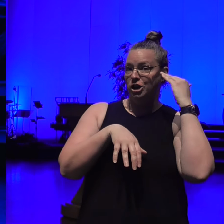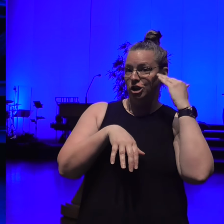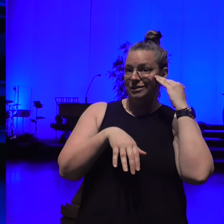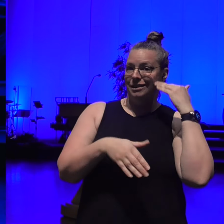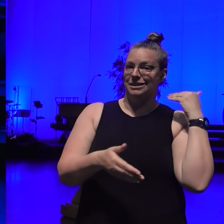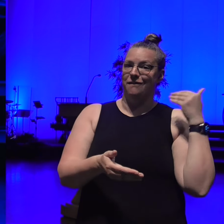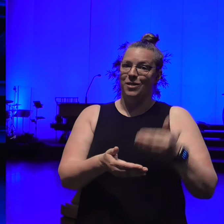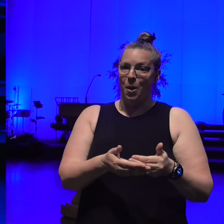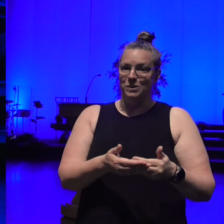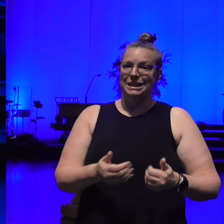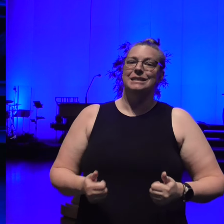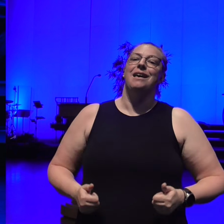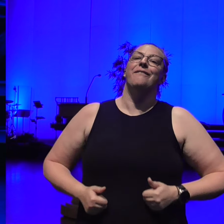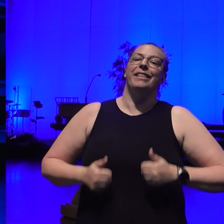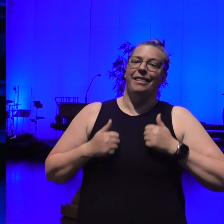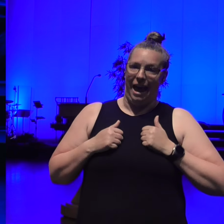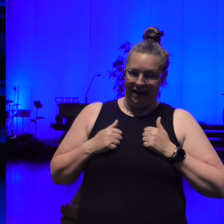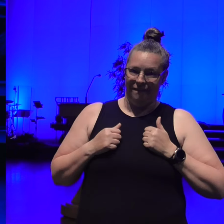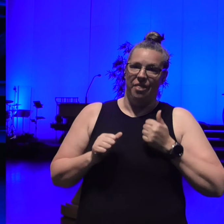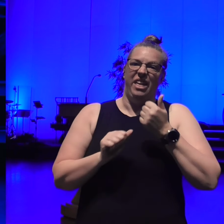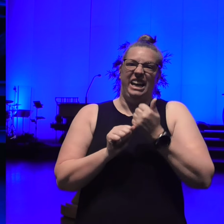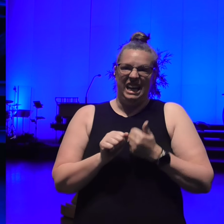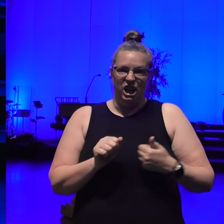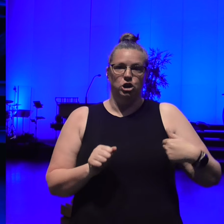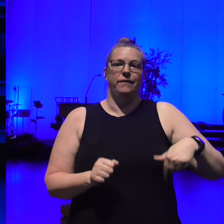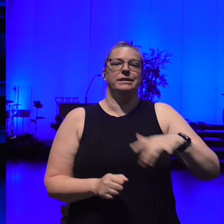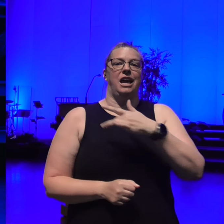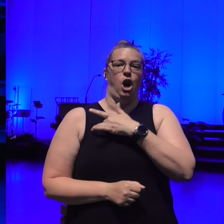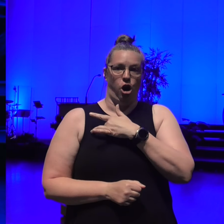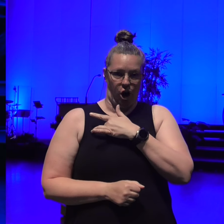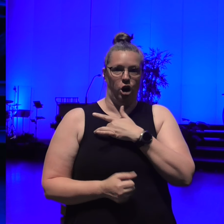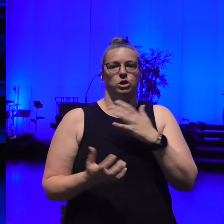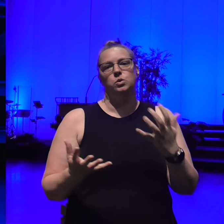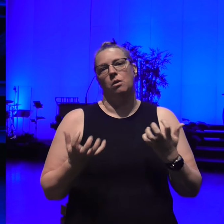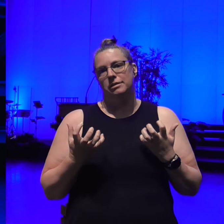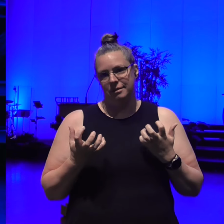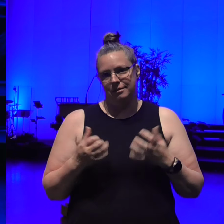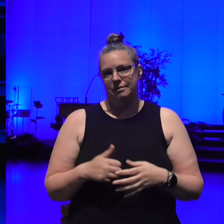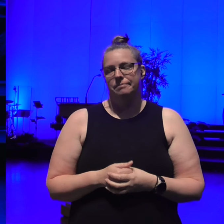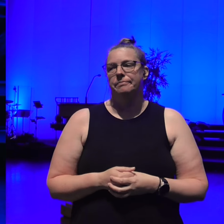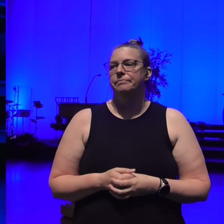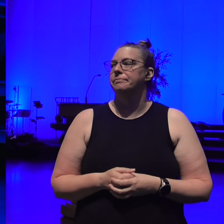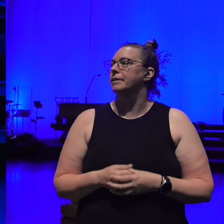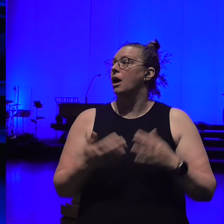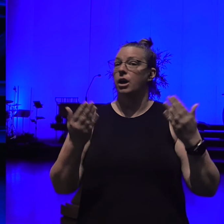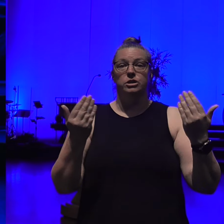con la vida. que cada uno de nosotros en nuestros corazones más anhela Pasando a la oración Invito a cualquiera de